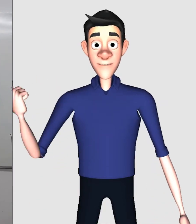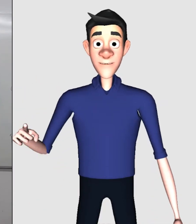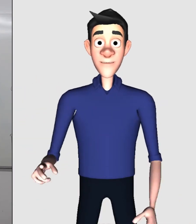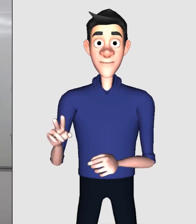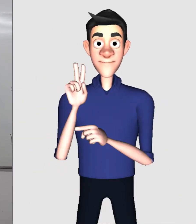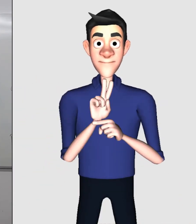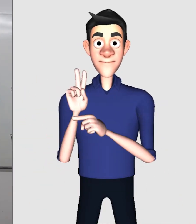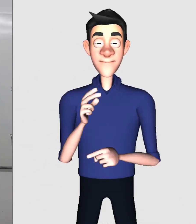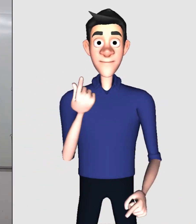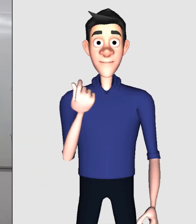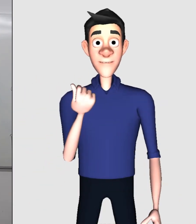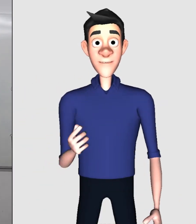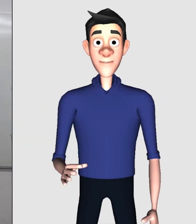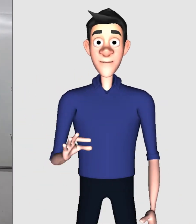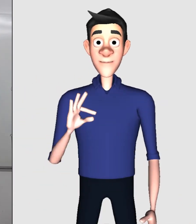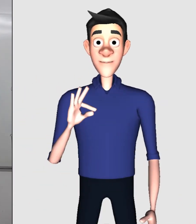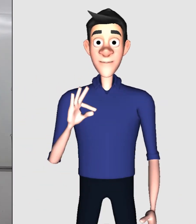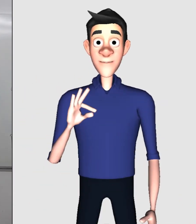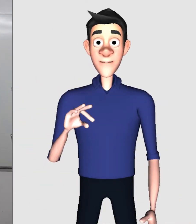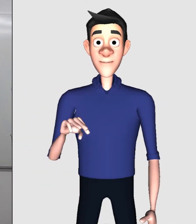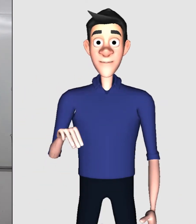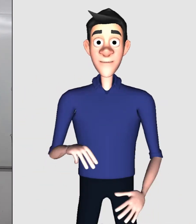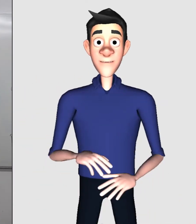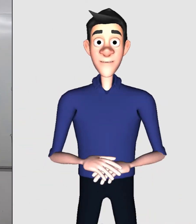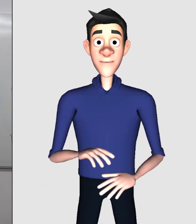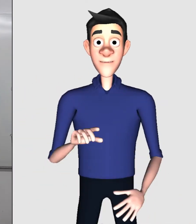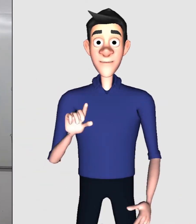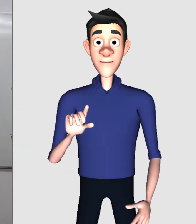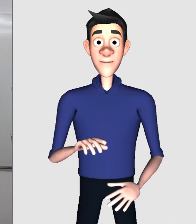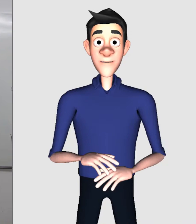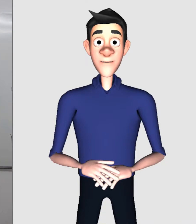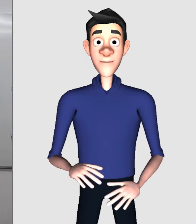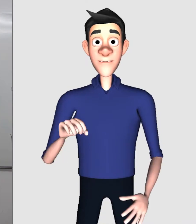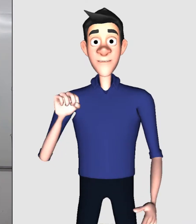Se fosse fazer um desenho para essa polia, ficaria assim